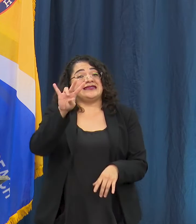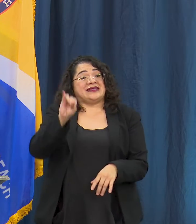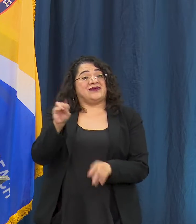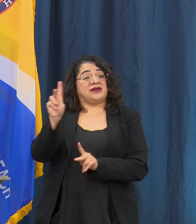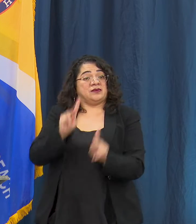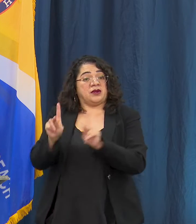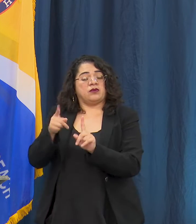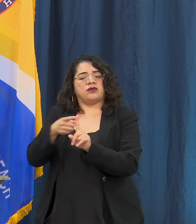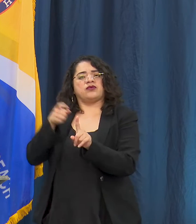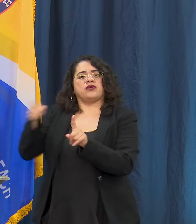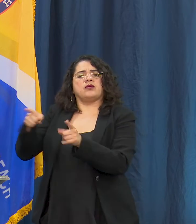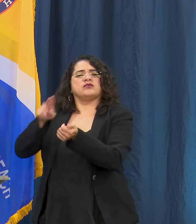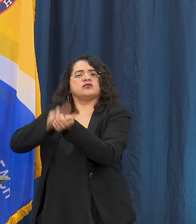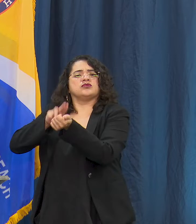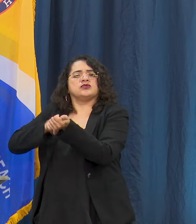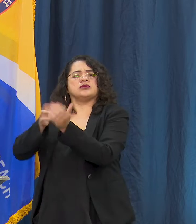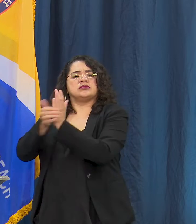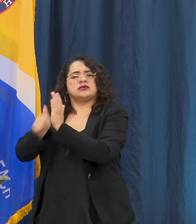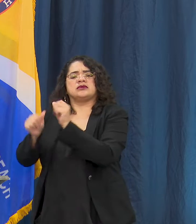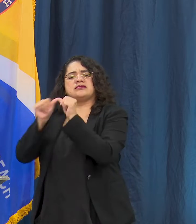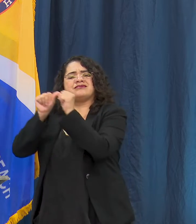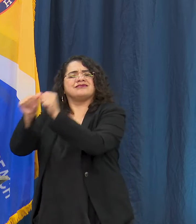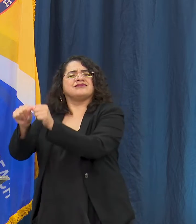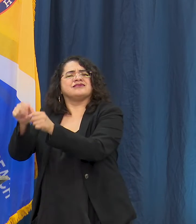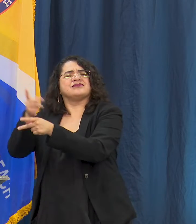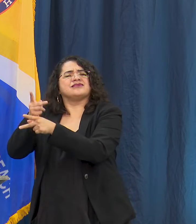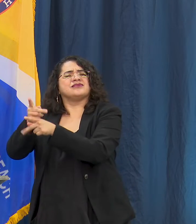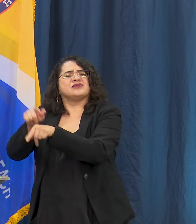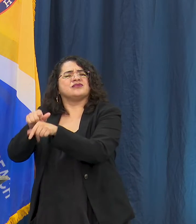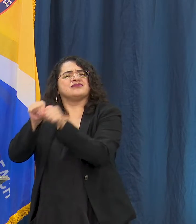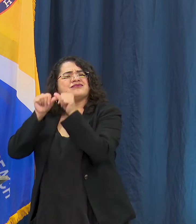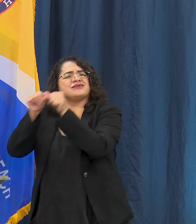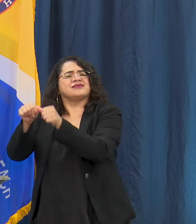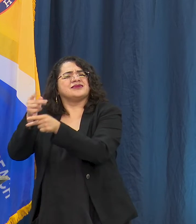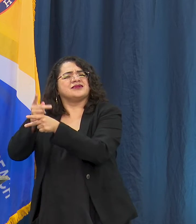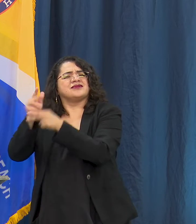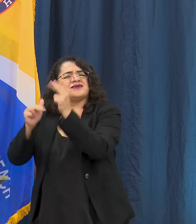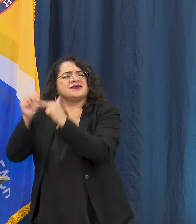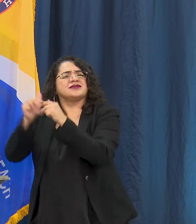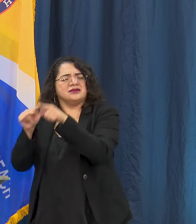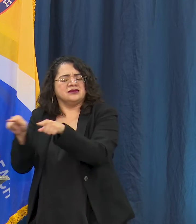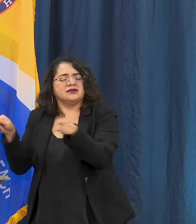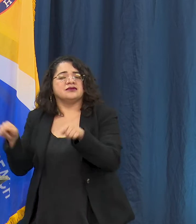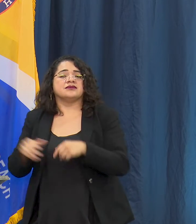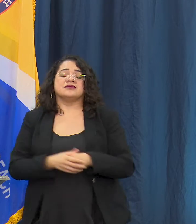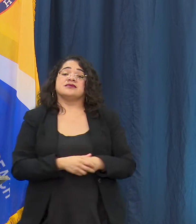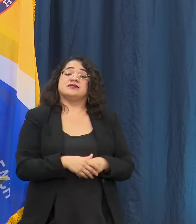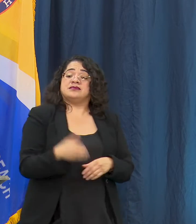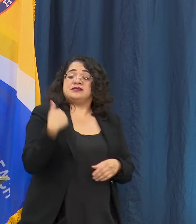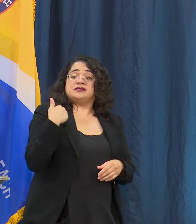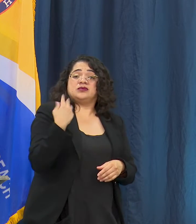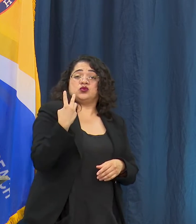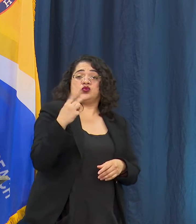de attention infer media este algunos de los últimos das das por el toque a decay